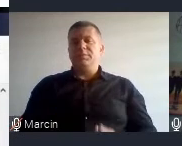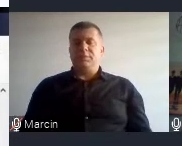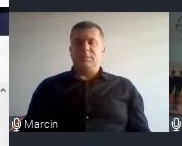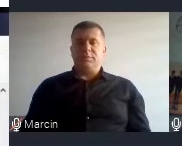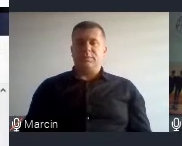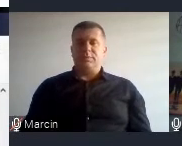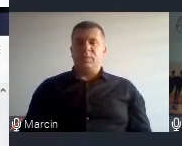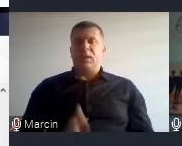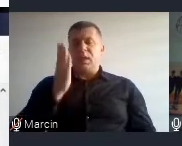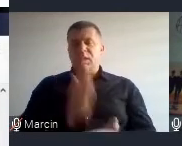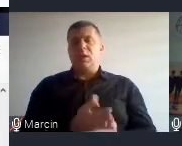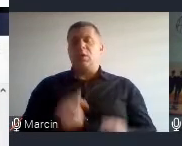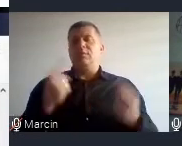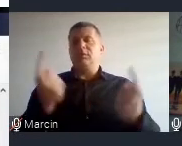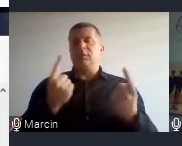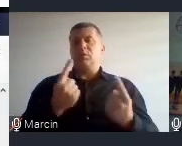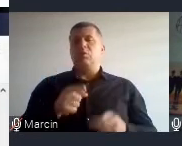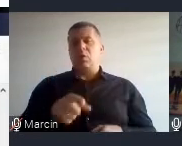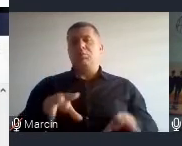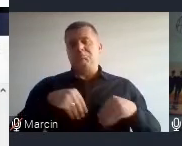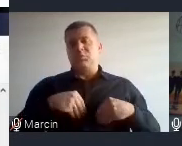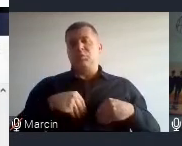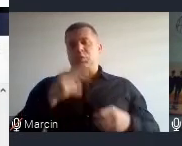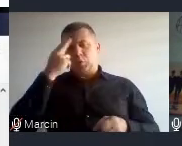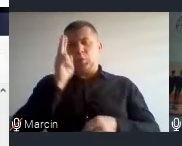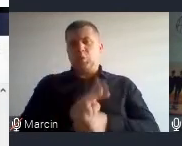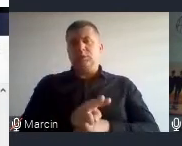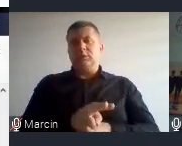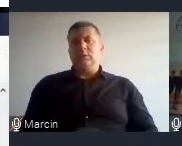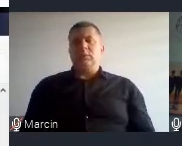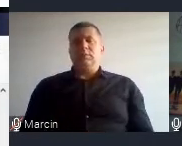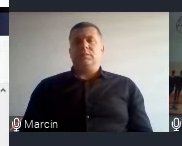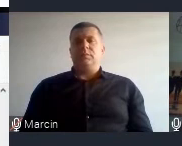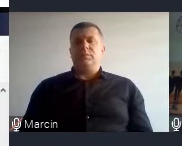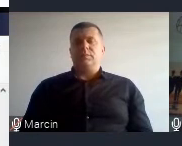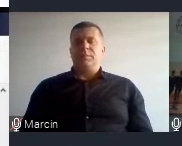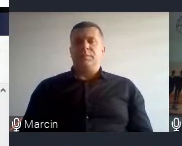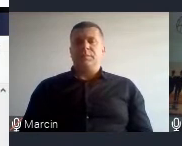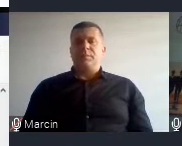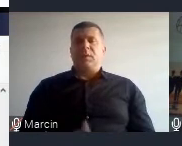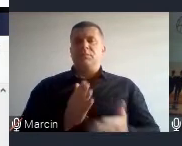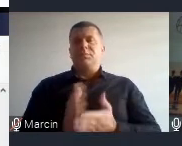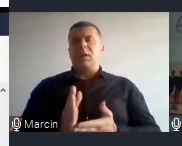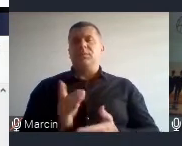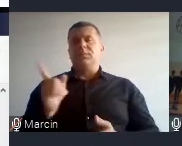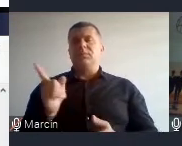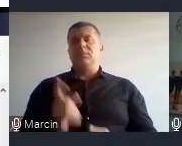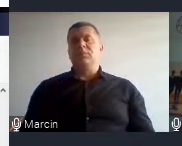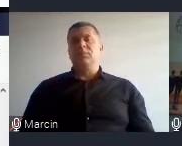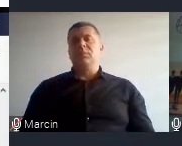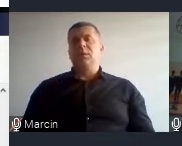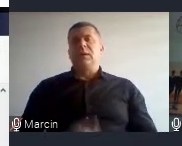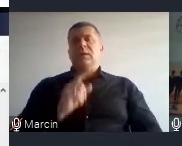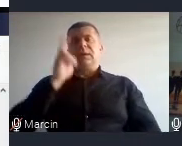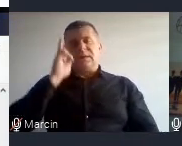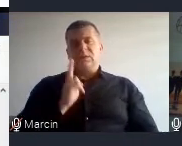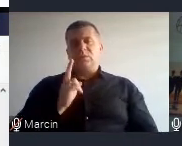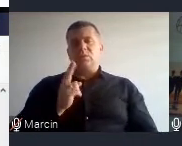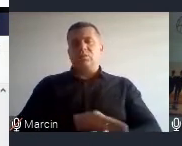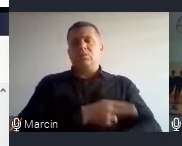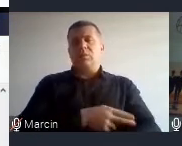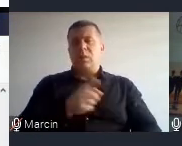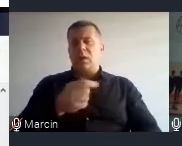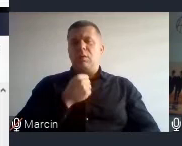Tylko w tej sytuacji będzie ta przesłanka uznana przez instytucje. Ja sporo pracuję z kontrolerami,